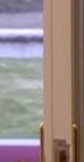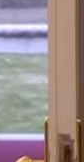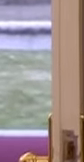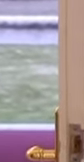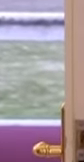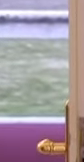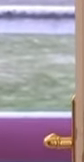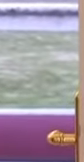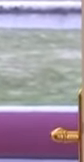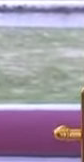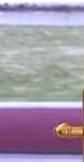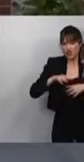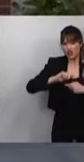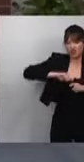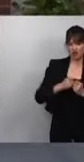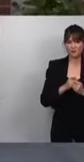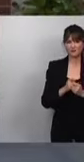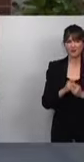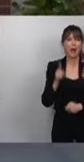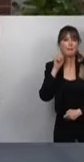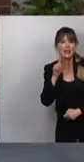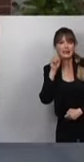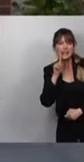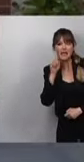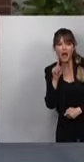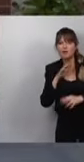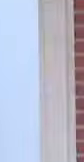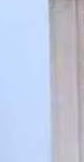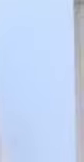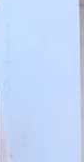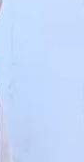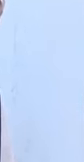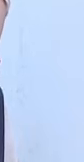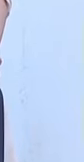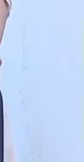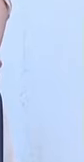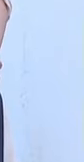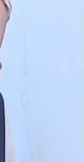qué en virtud A qué y a decirle Qué es que es que es todo Es una distopía lo que estamos sufriendo